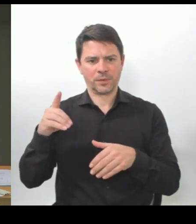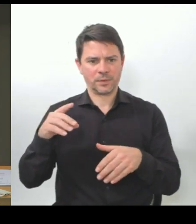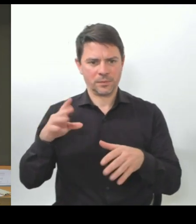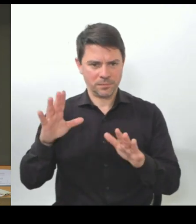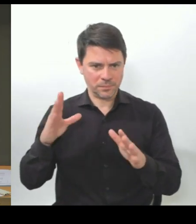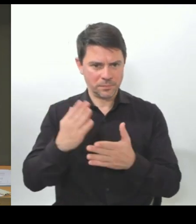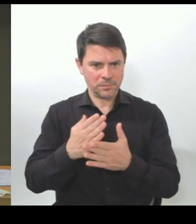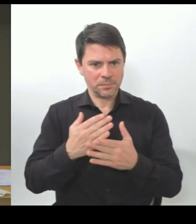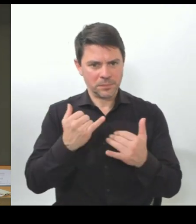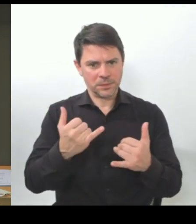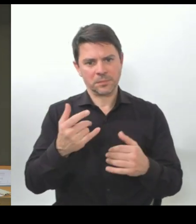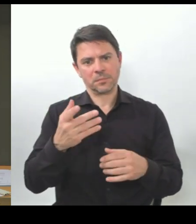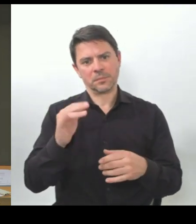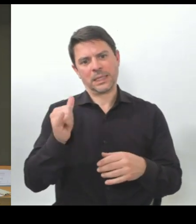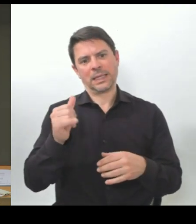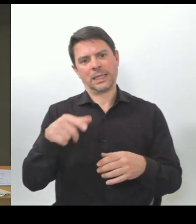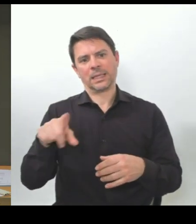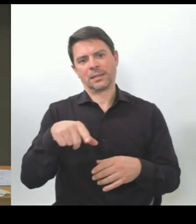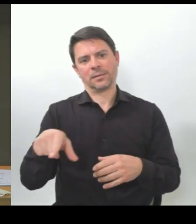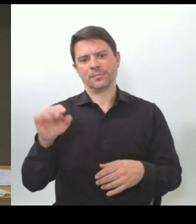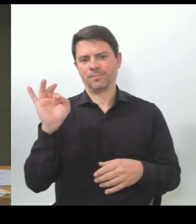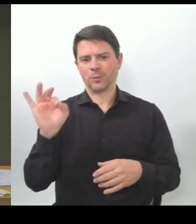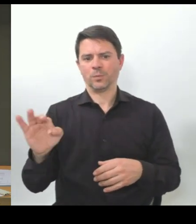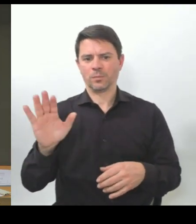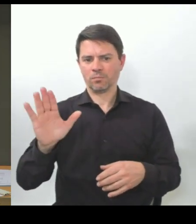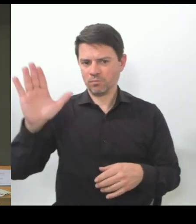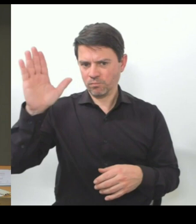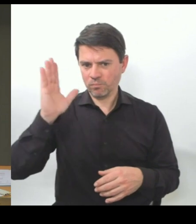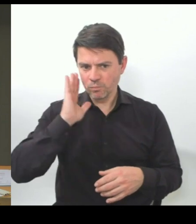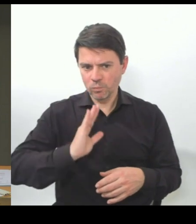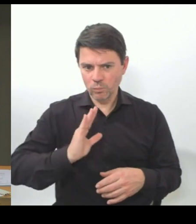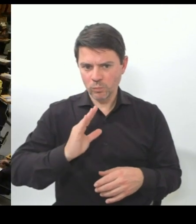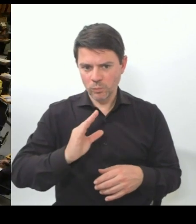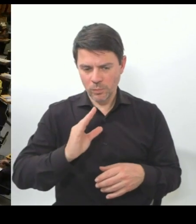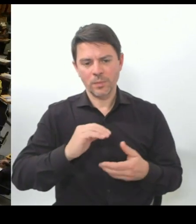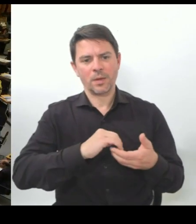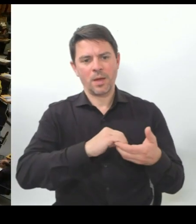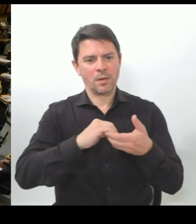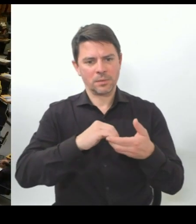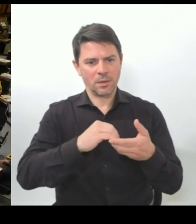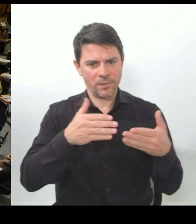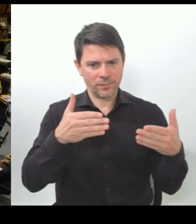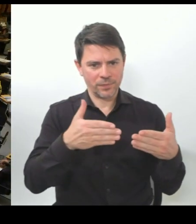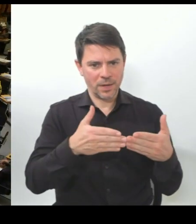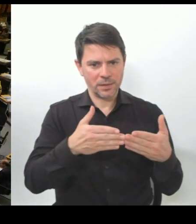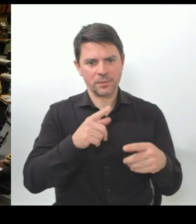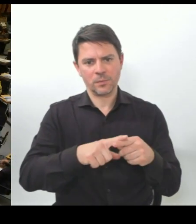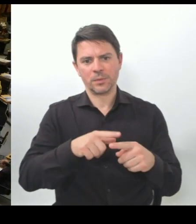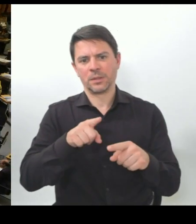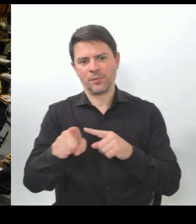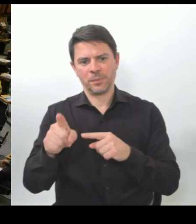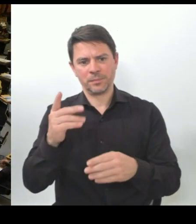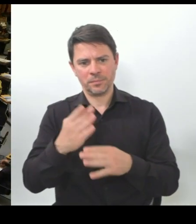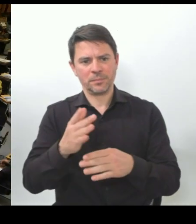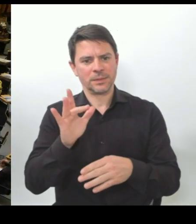Antidiskriminierung Drucksache 19 0840. Zur Vorlage zur Beschlussfassung Drucksache 19 0773 Gesetz über die Neuordnung der Berliner